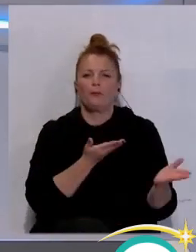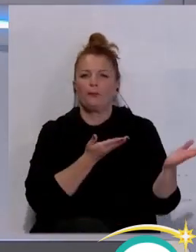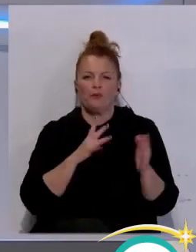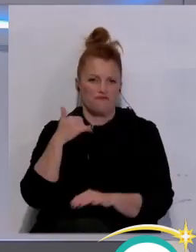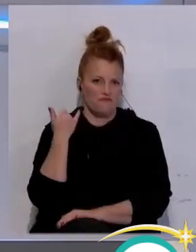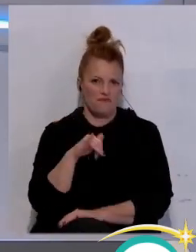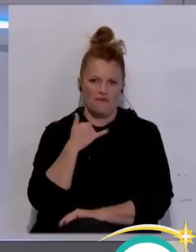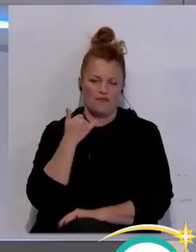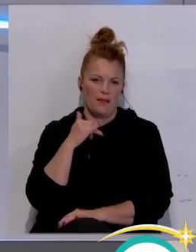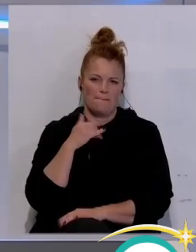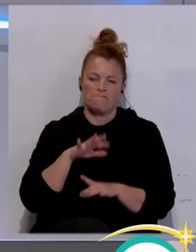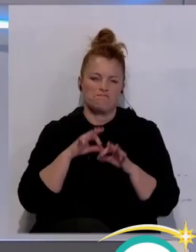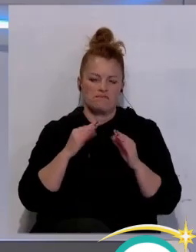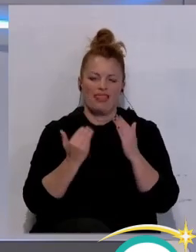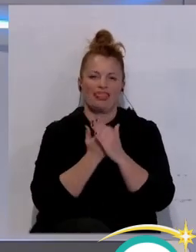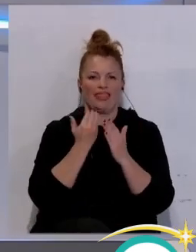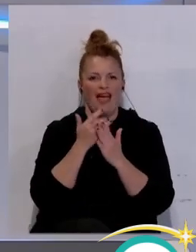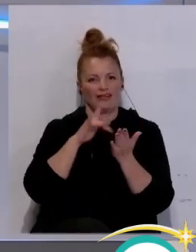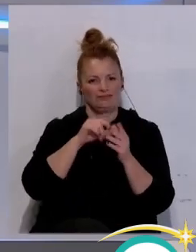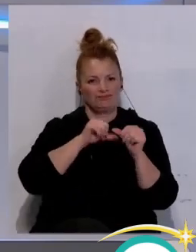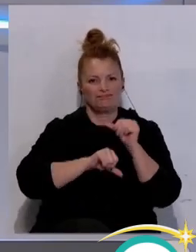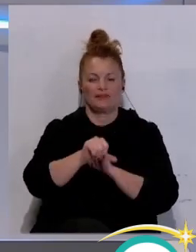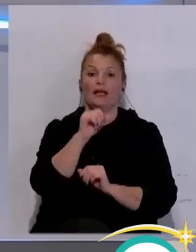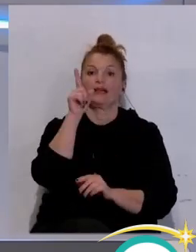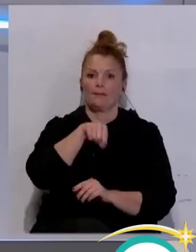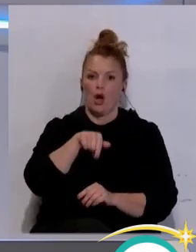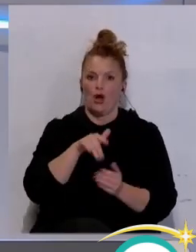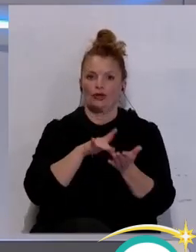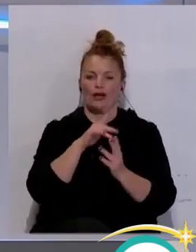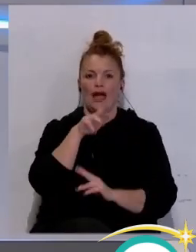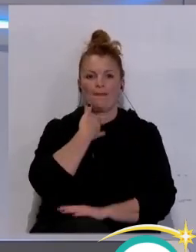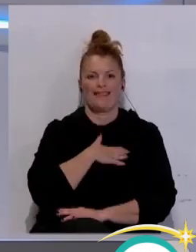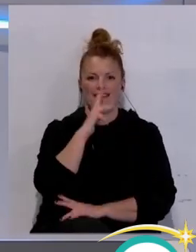meteorológica para este viernes tienen todos los detalles de la previsión a